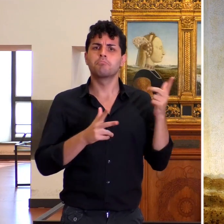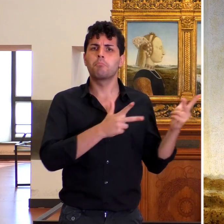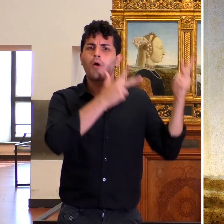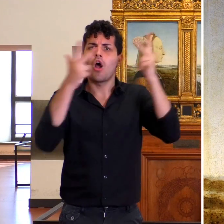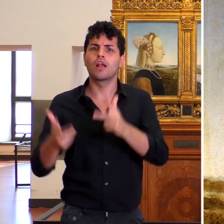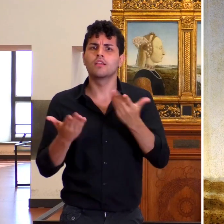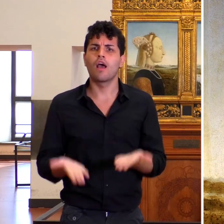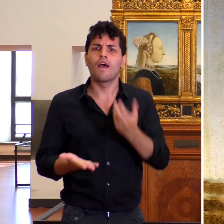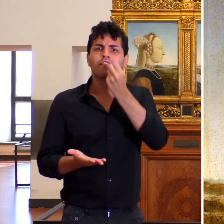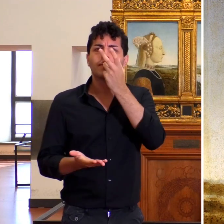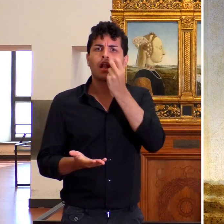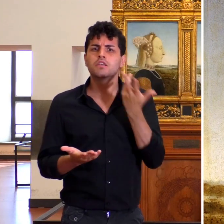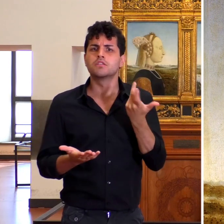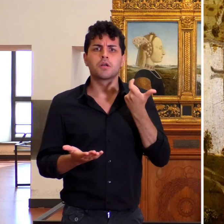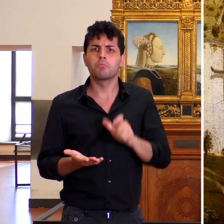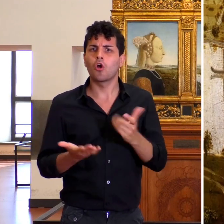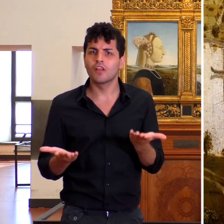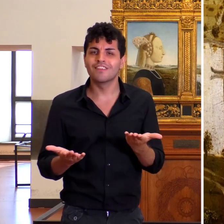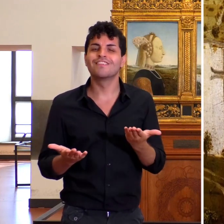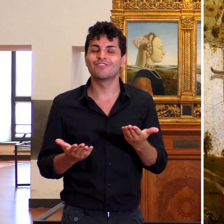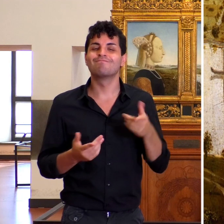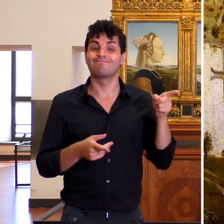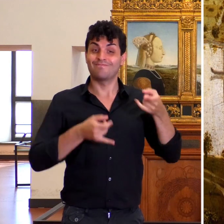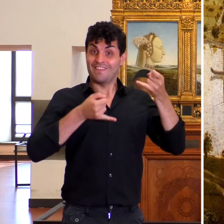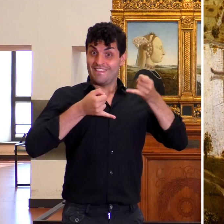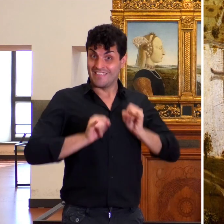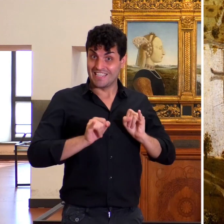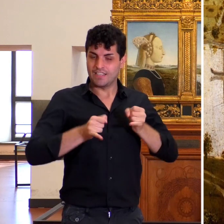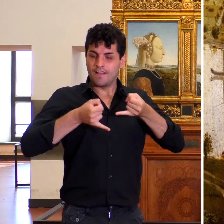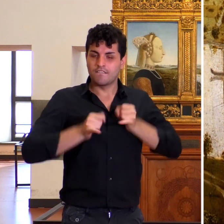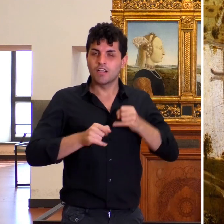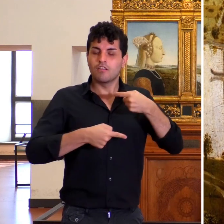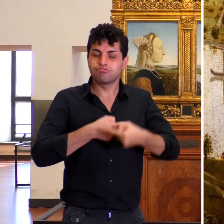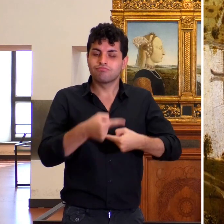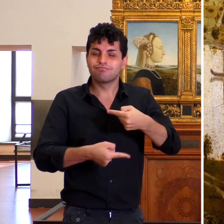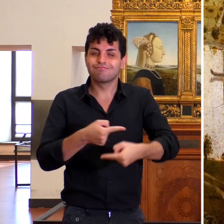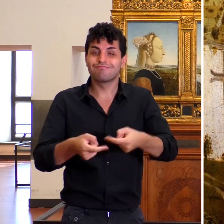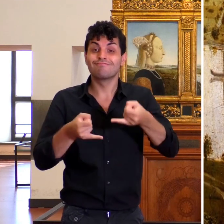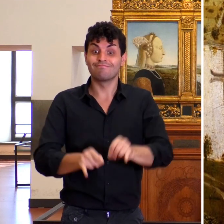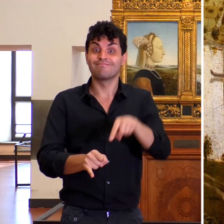Il quadro fu portato qui a Firenze perchè una loro discendente